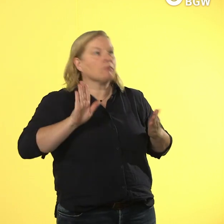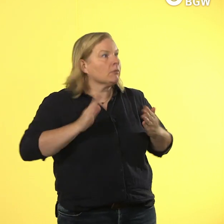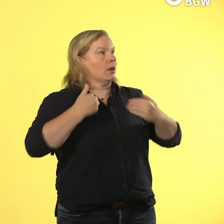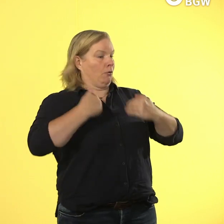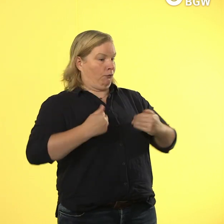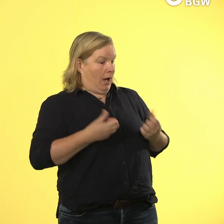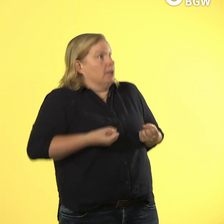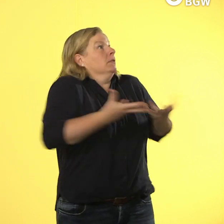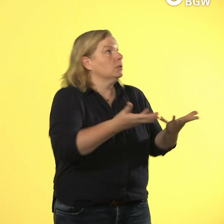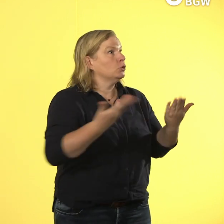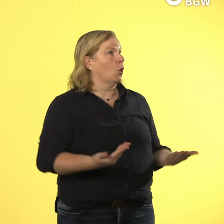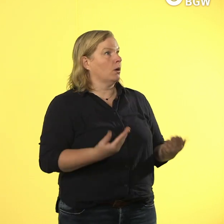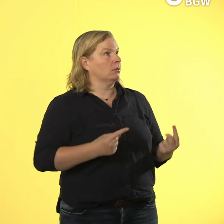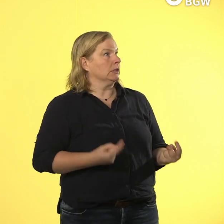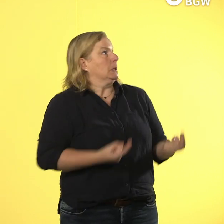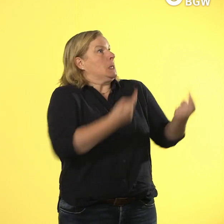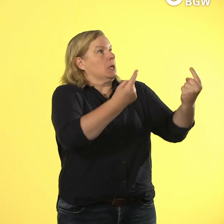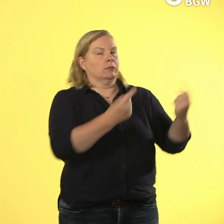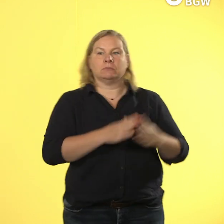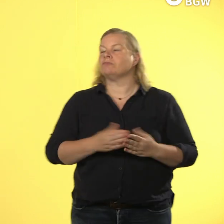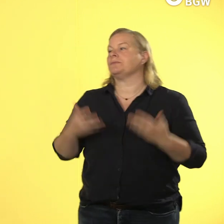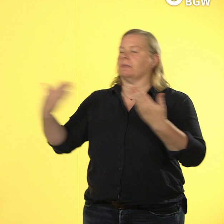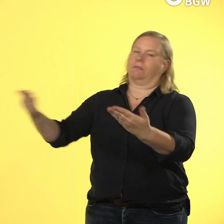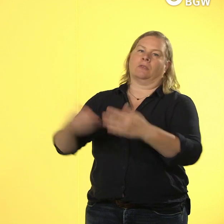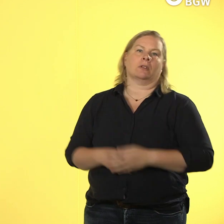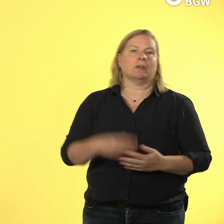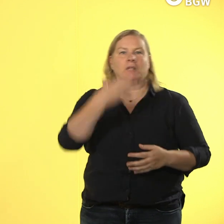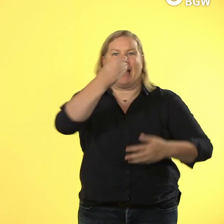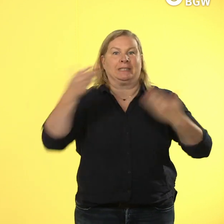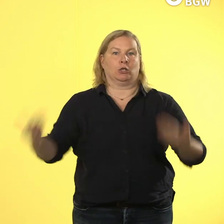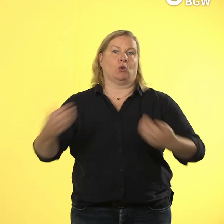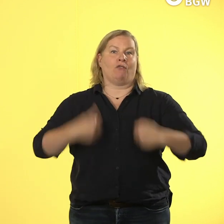dass er das mit Absicht macht und habe unbewusst auch Angst vor Herrn Lehmkuhl.